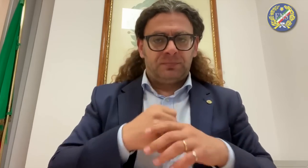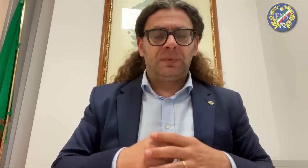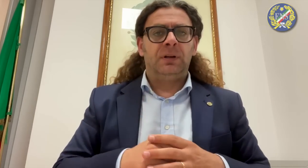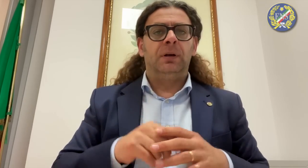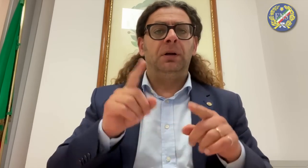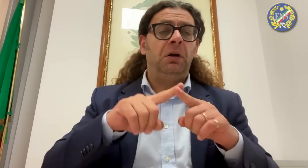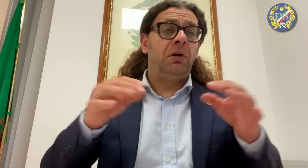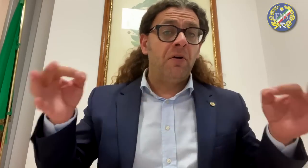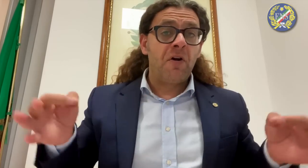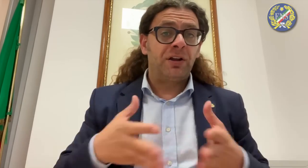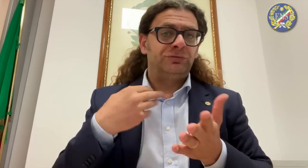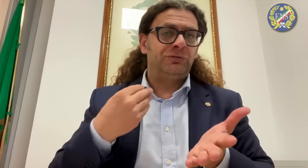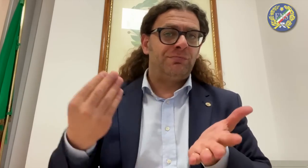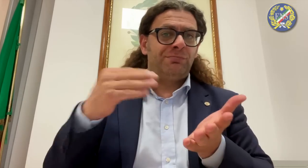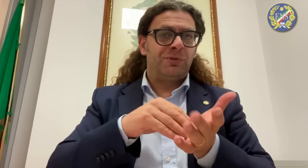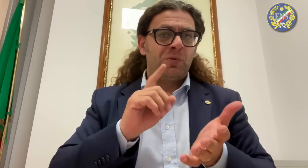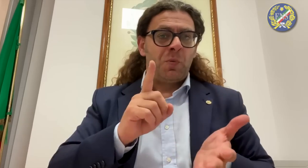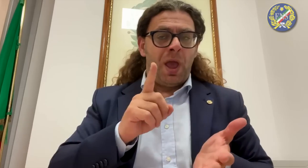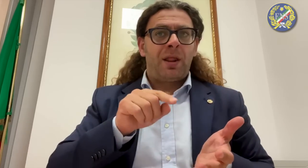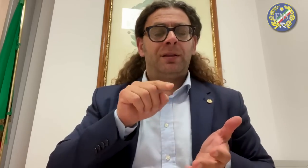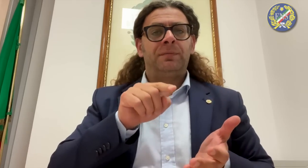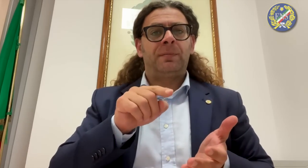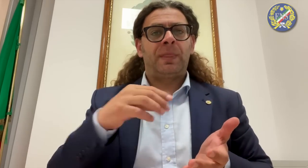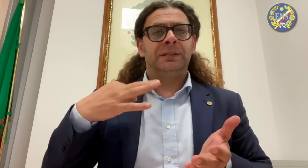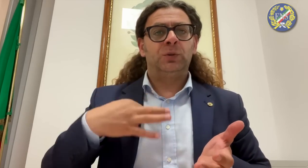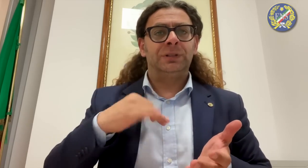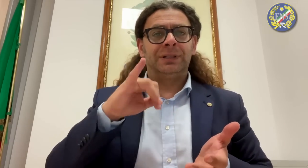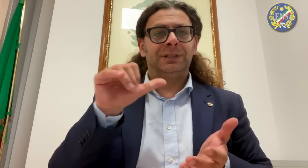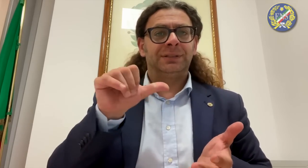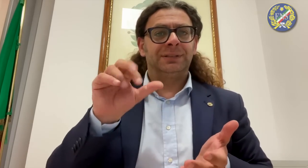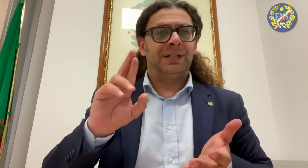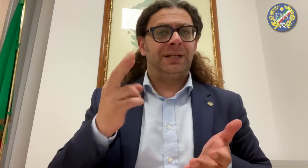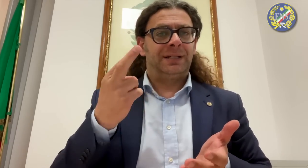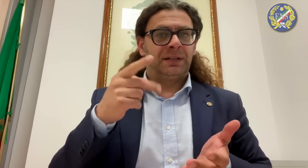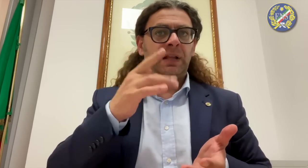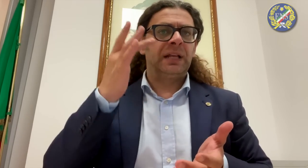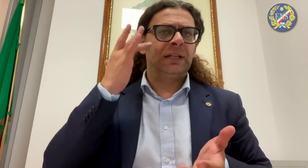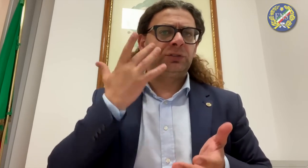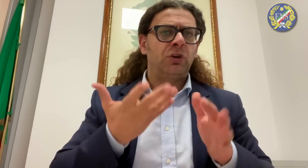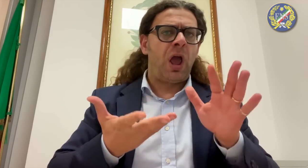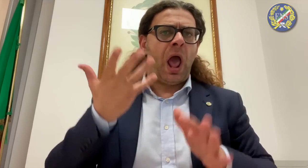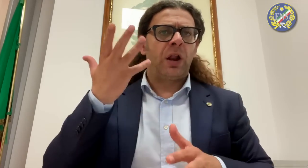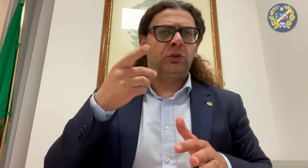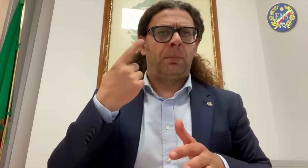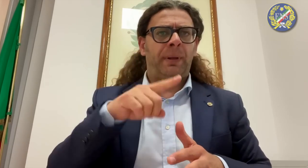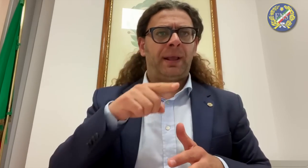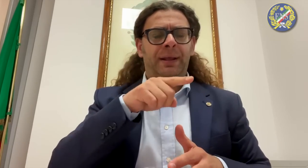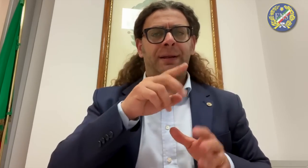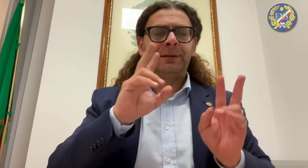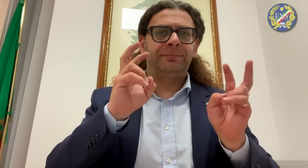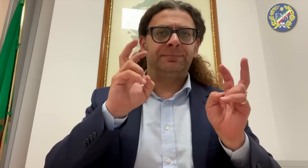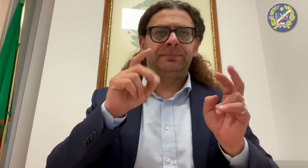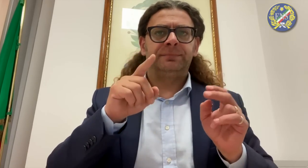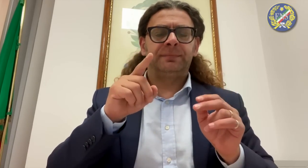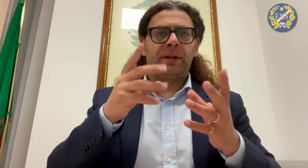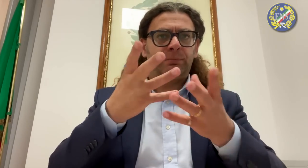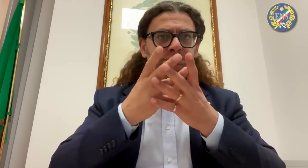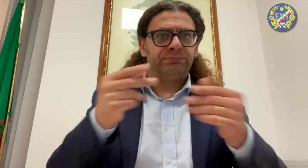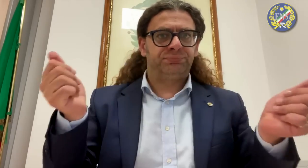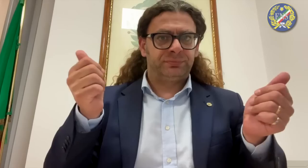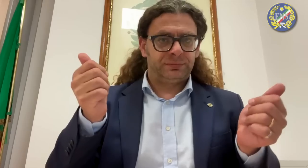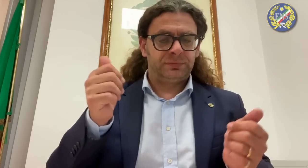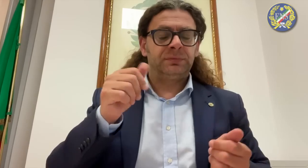Con l'occasione ho illustrato altresì la preoccupazione relativa all'Istituto Statale per Sordi di Roma e al grave rischio della sua chiusura.